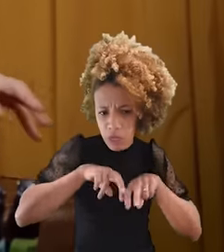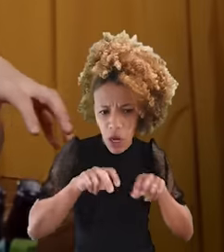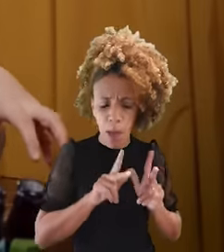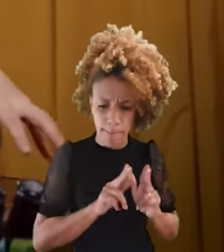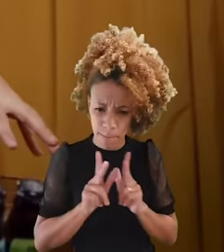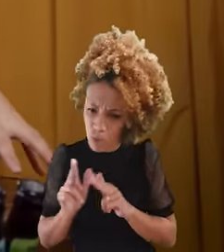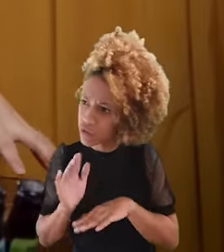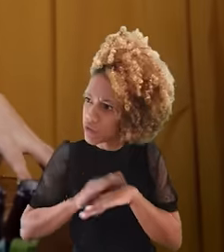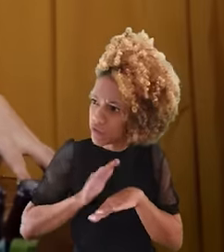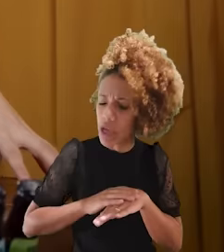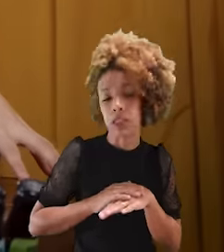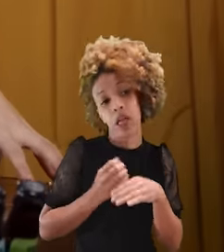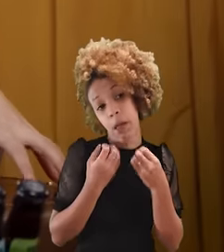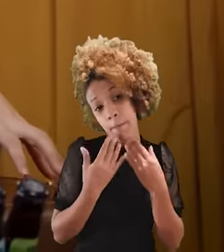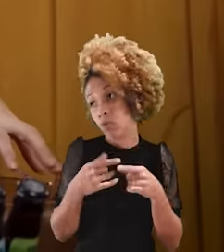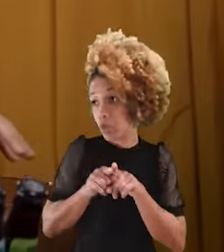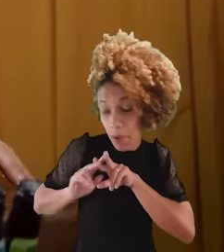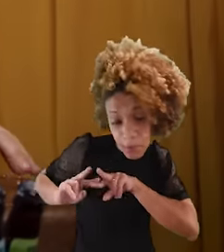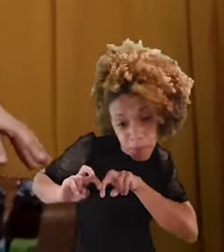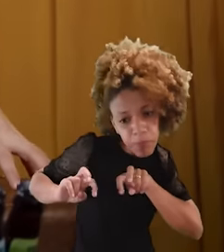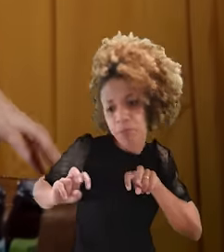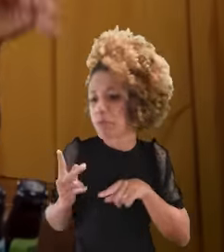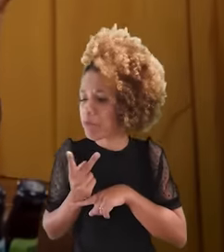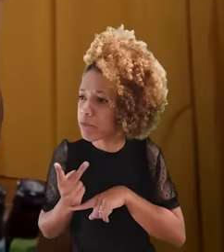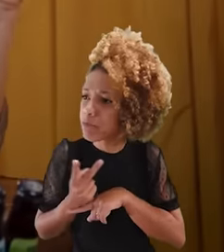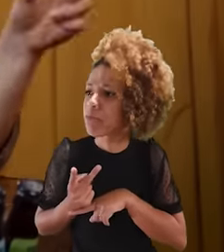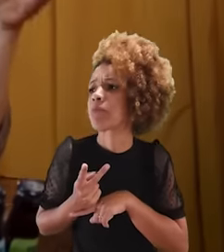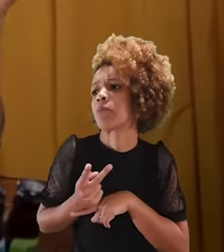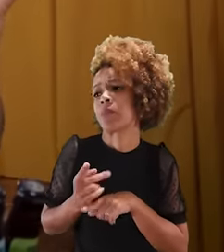tudo que eu faço mas estou em busca talvez de um empresário que diga assim eu sei como desenhar